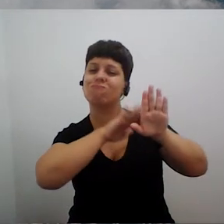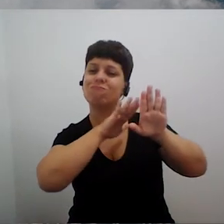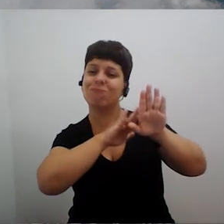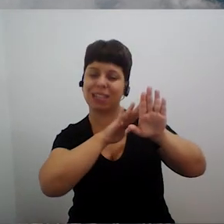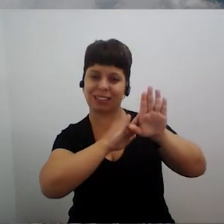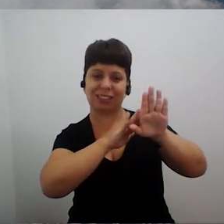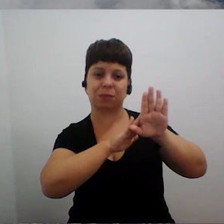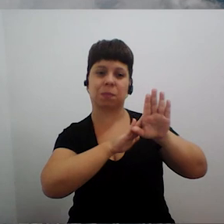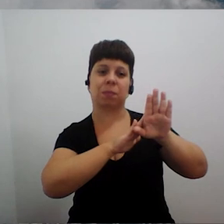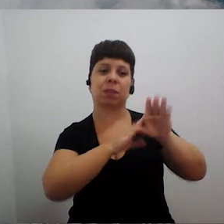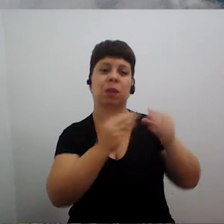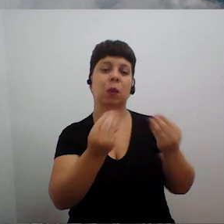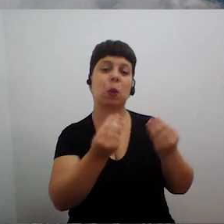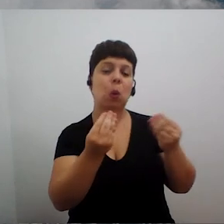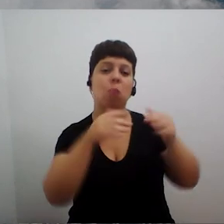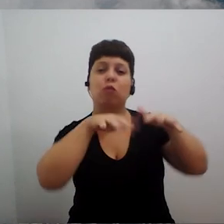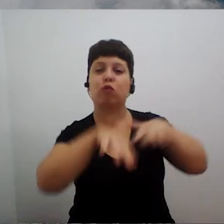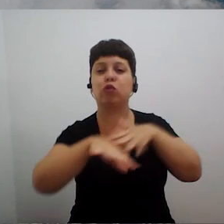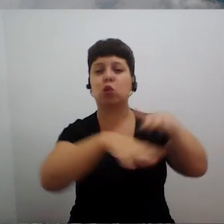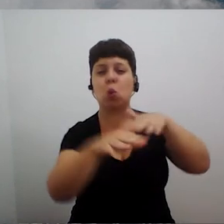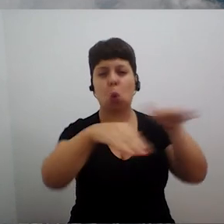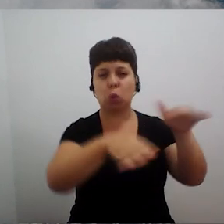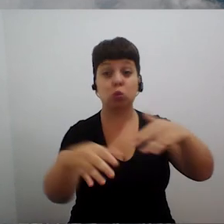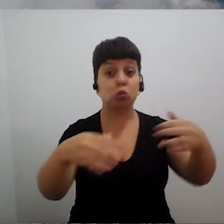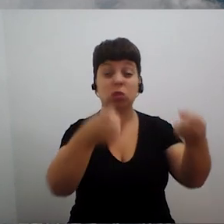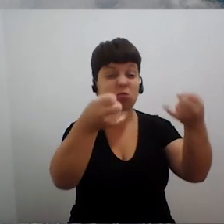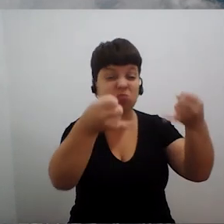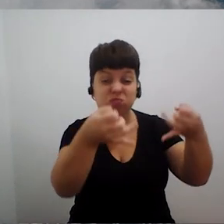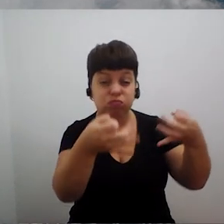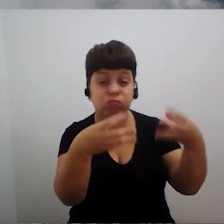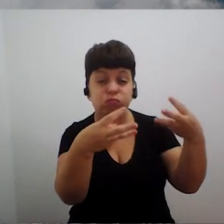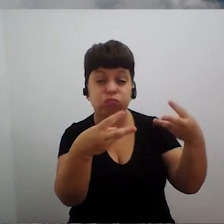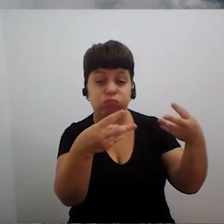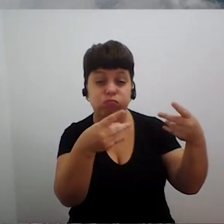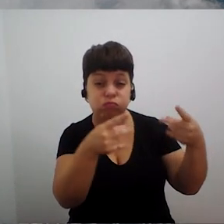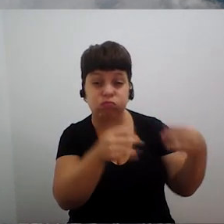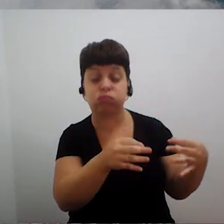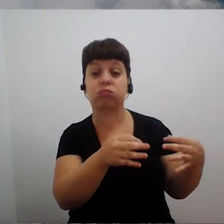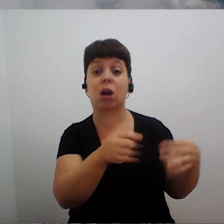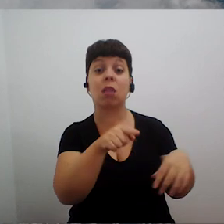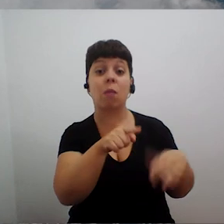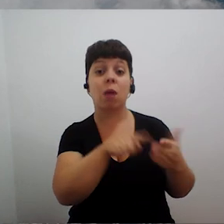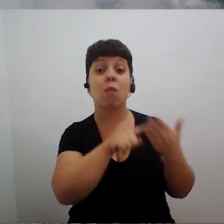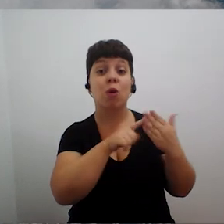ela revela a maneira como aqueles fluxos funcionam, ela revela a importância desses